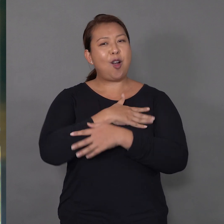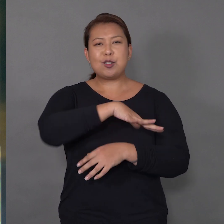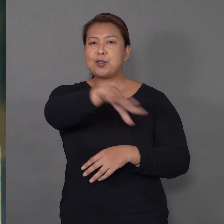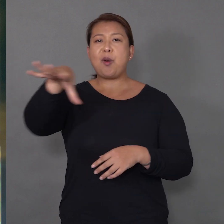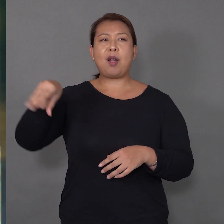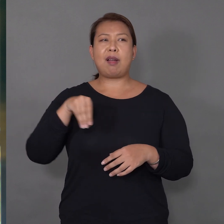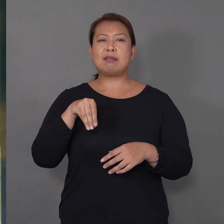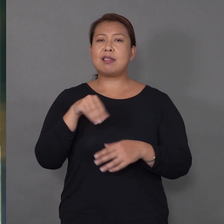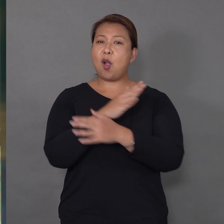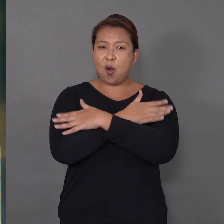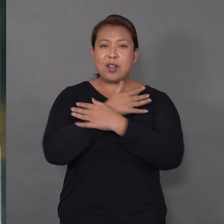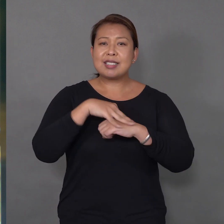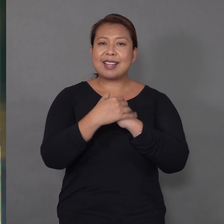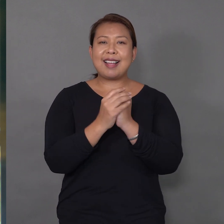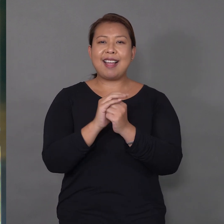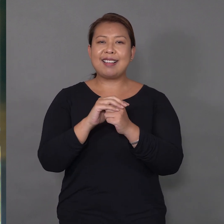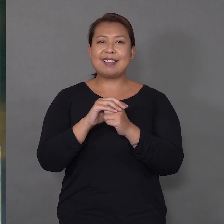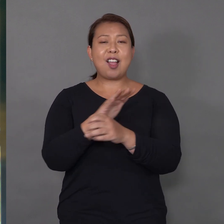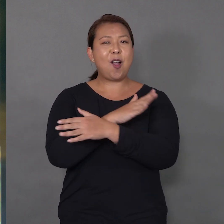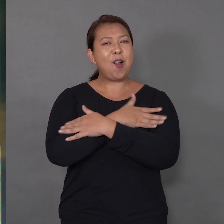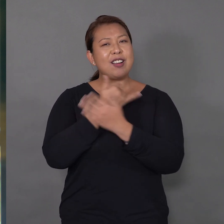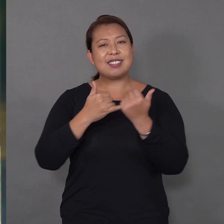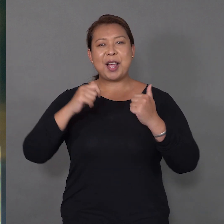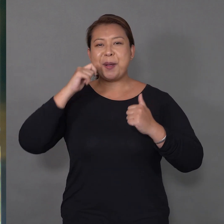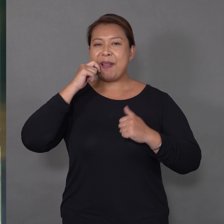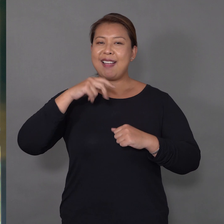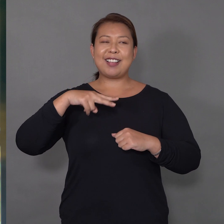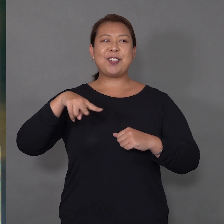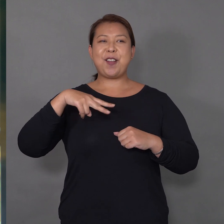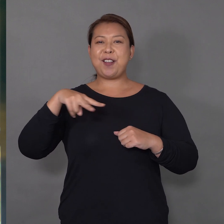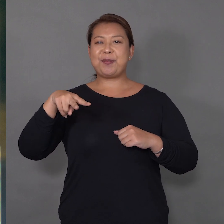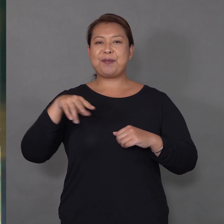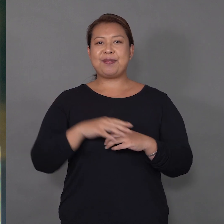就會愛所有人，就會愛世界，愛生命